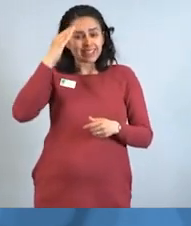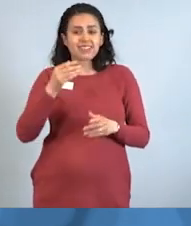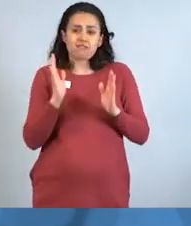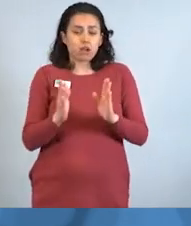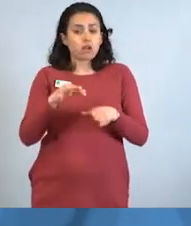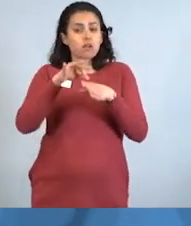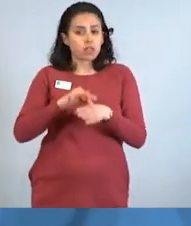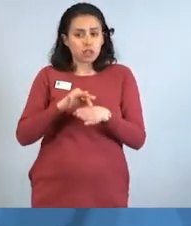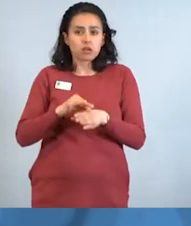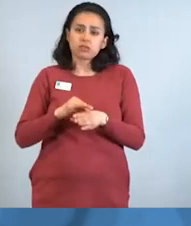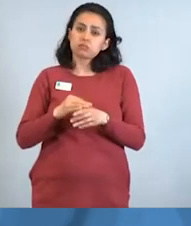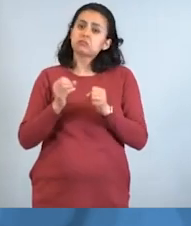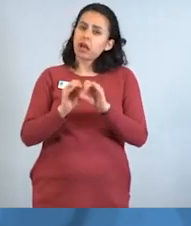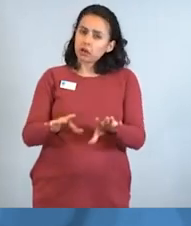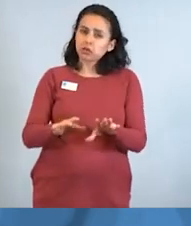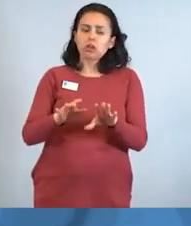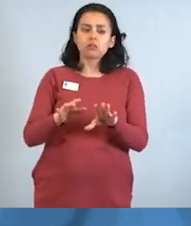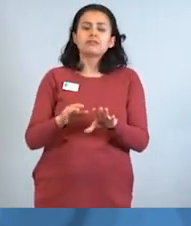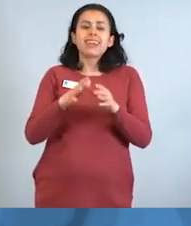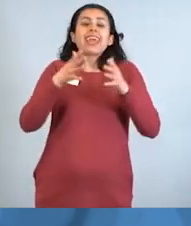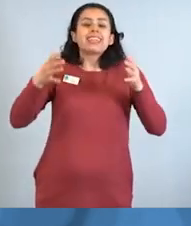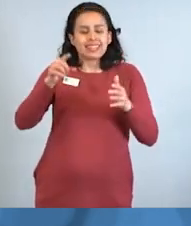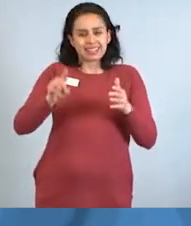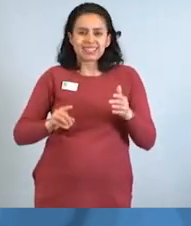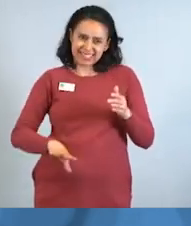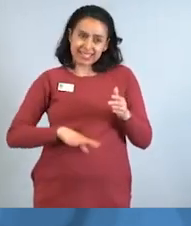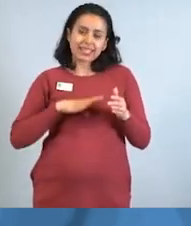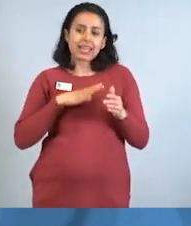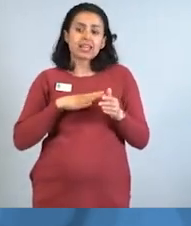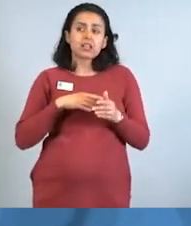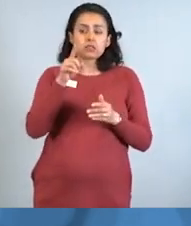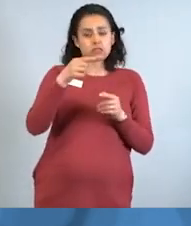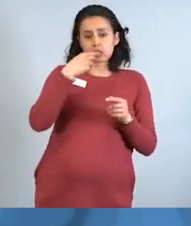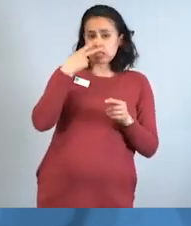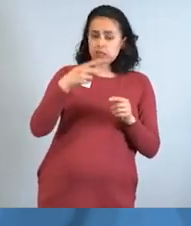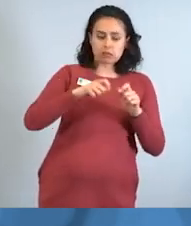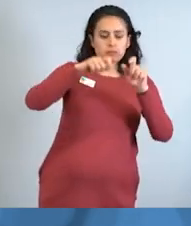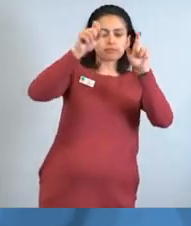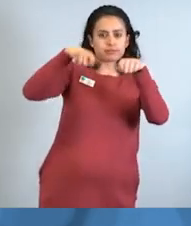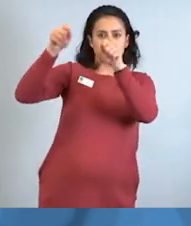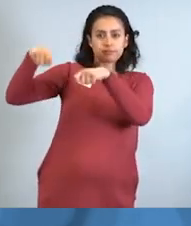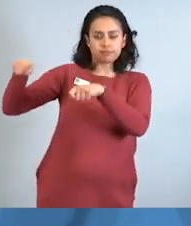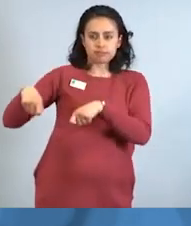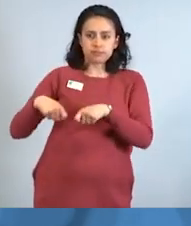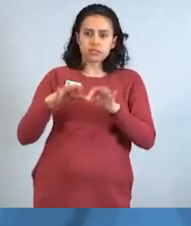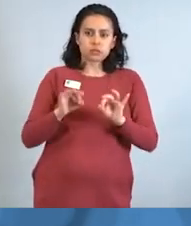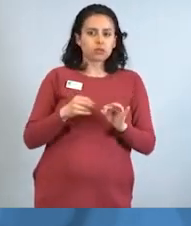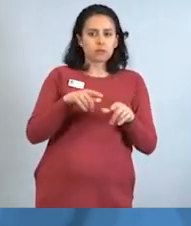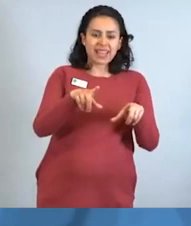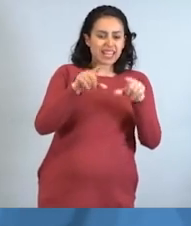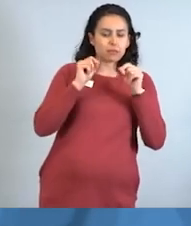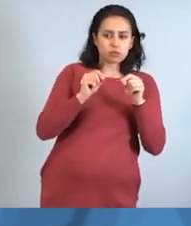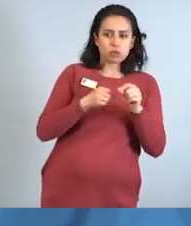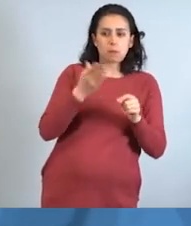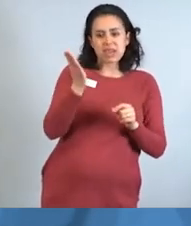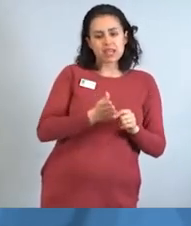Jos katsotte tätä graafia tässä missä näette, että on ilmaantuvuus ikäryhmittäin per 100 000 per viikko,